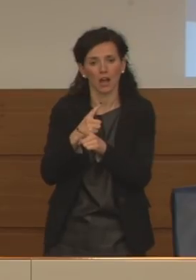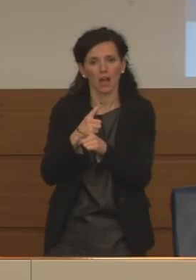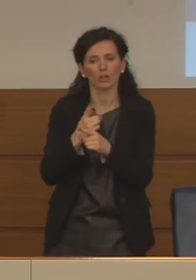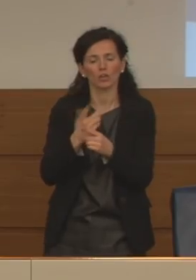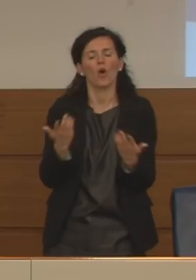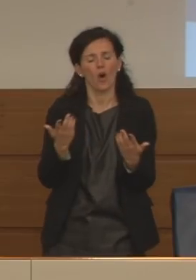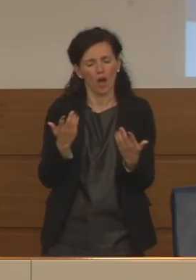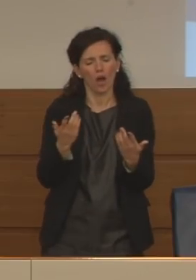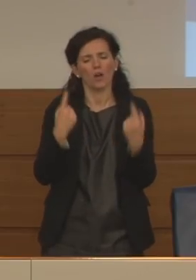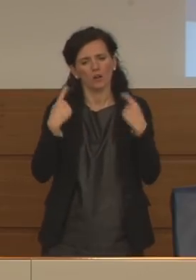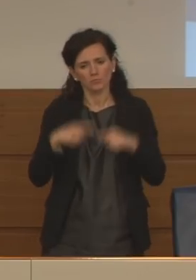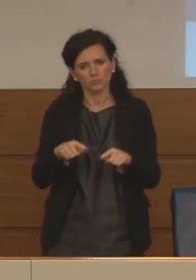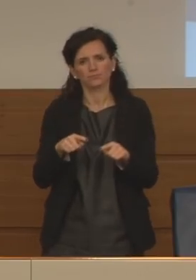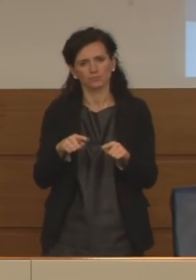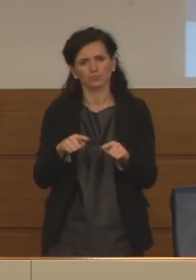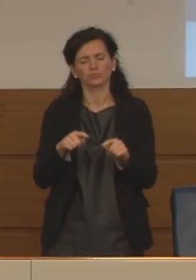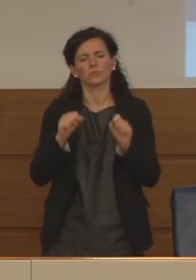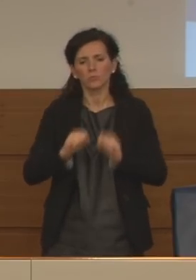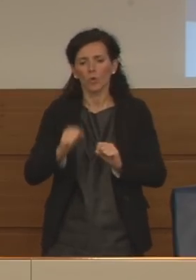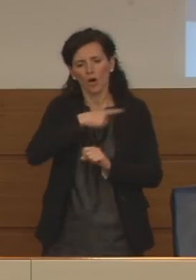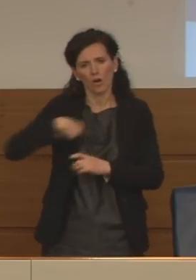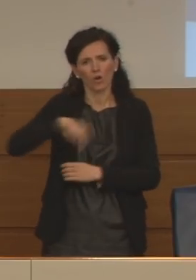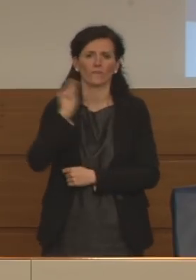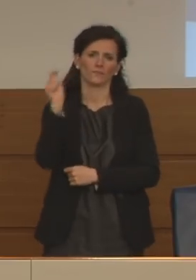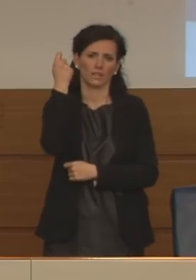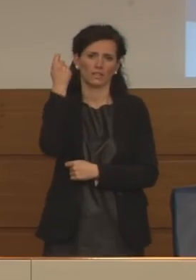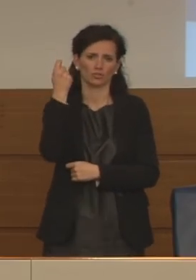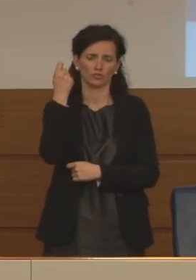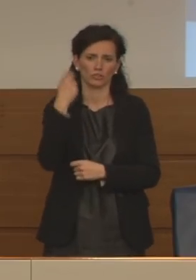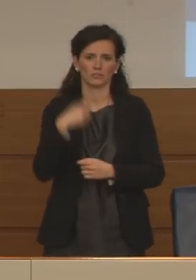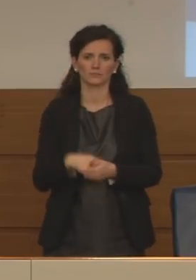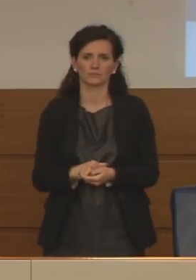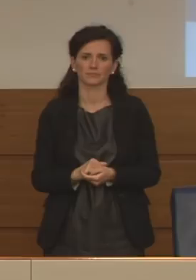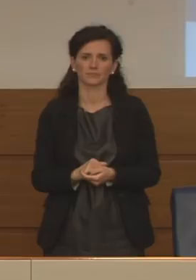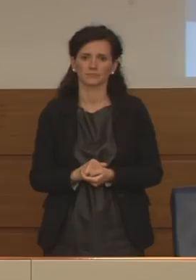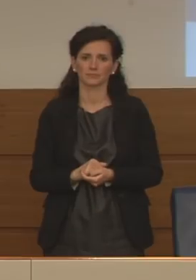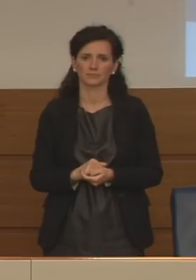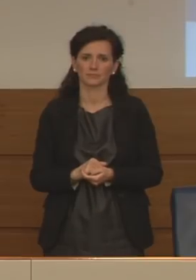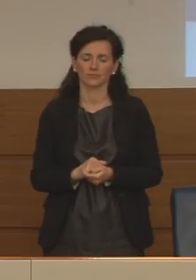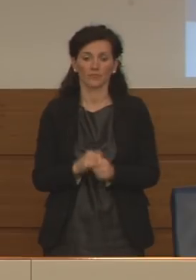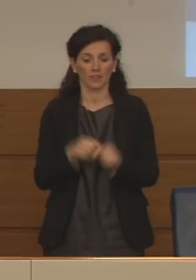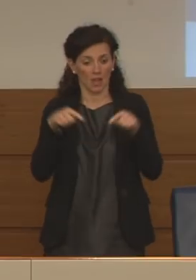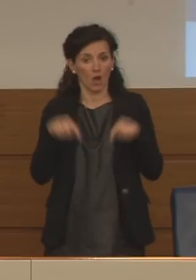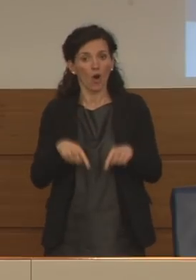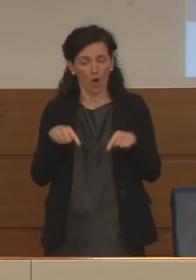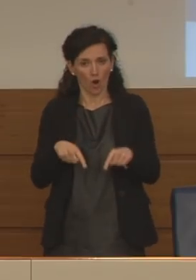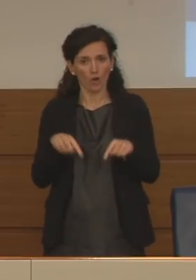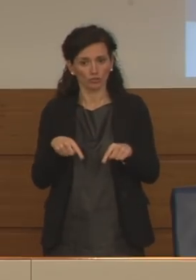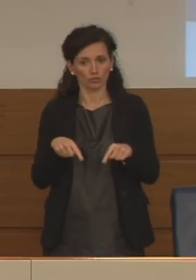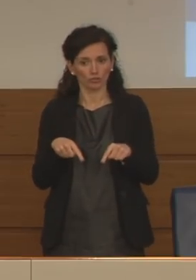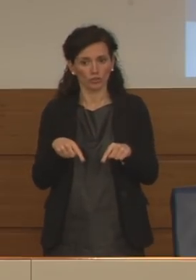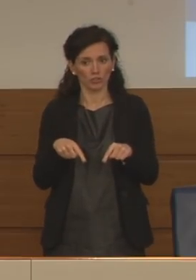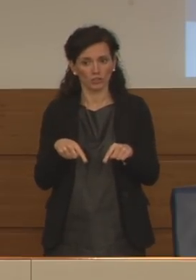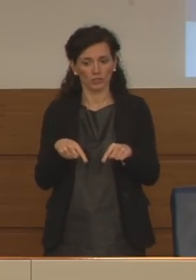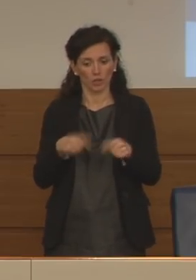che questa corsa possa essere vinta. Da oggi la riunione di coordinamento con le